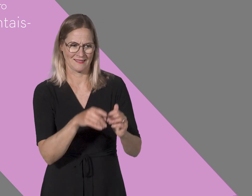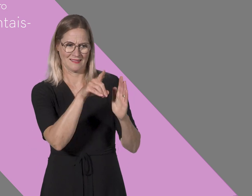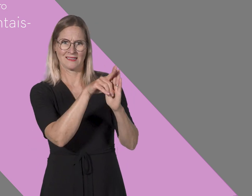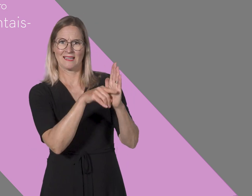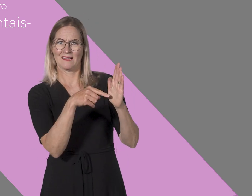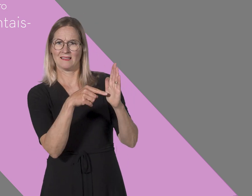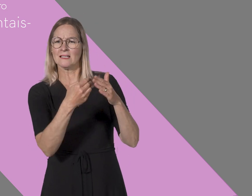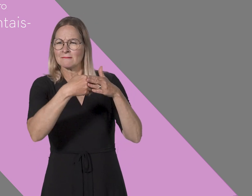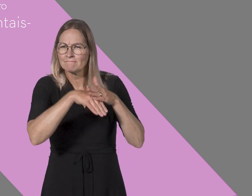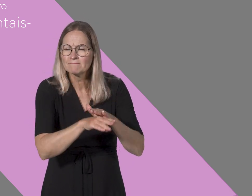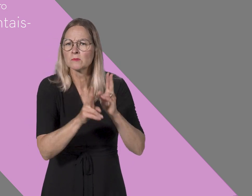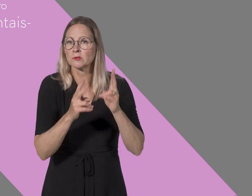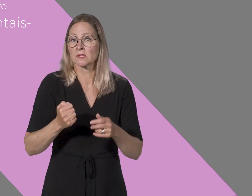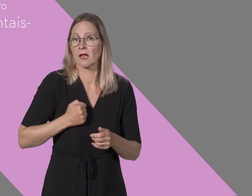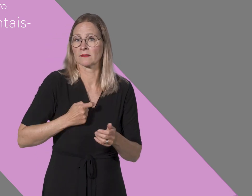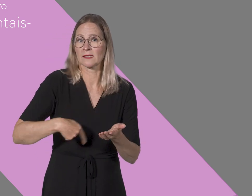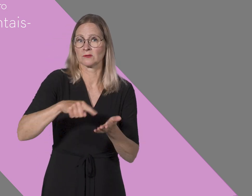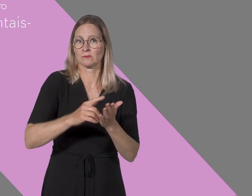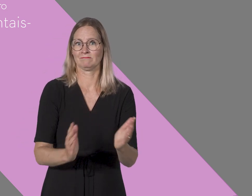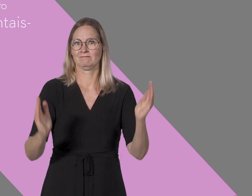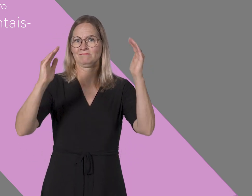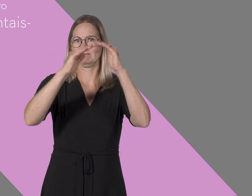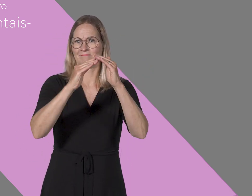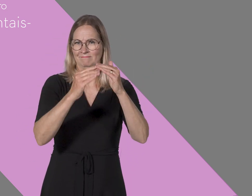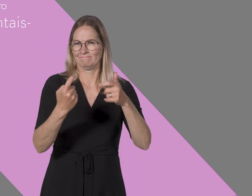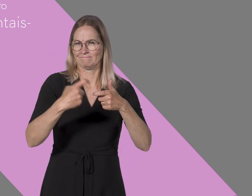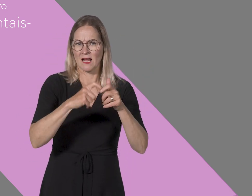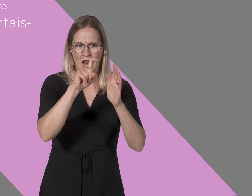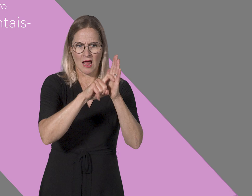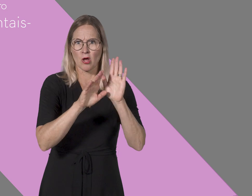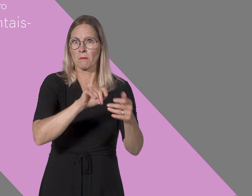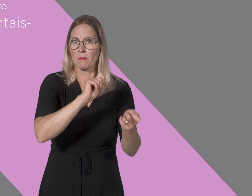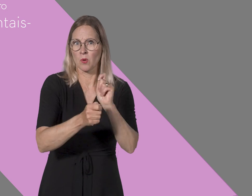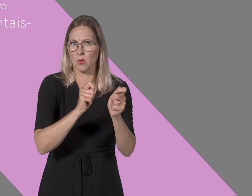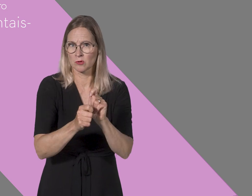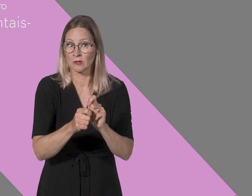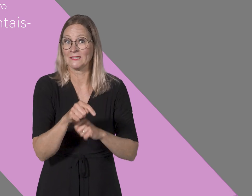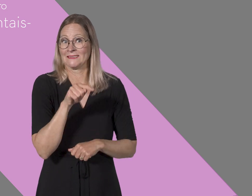Direktiiviin sisältyi myös Hätäkeskus- laitosta koskevaan lakiin liittyvä muutos, -